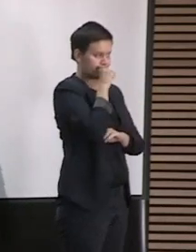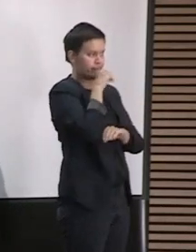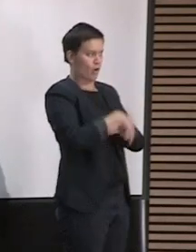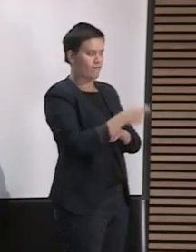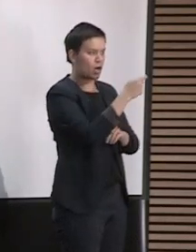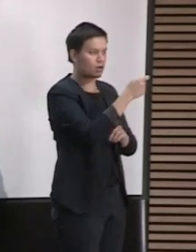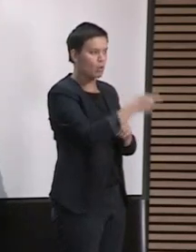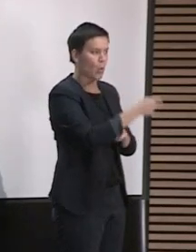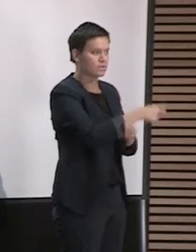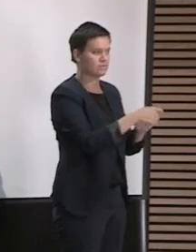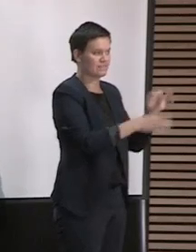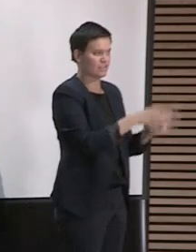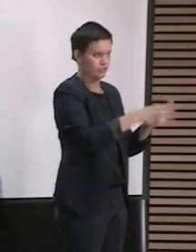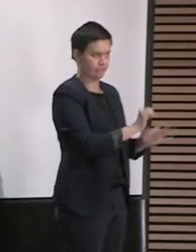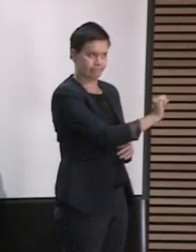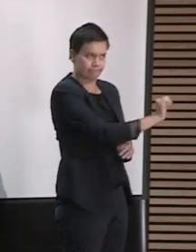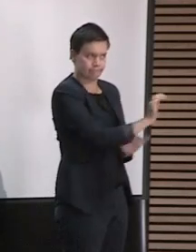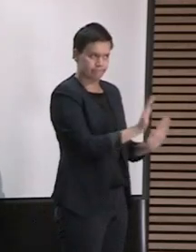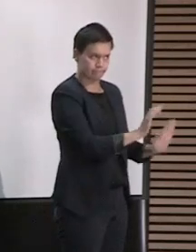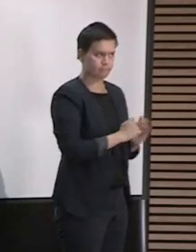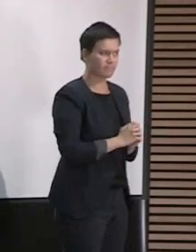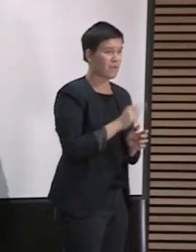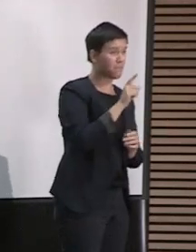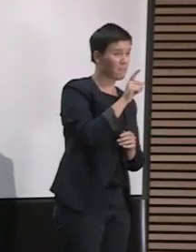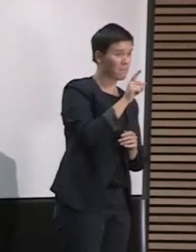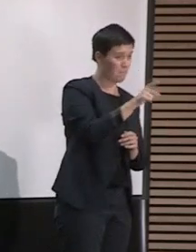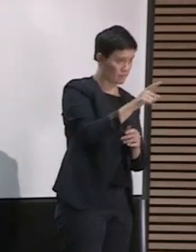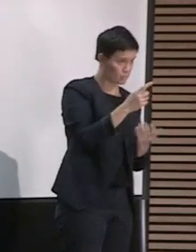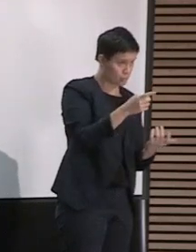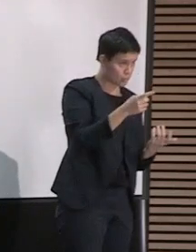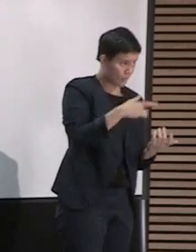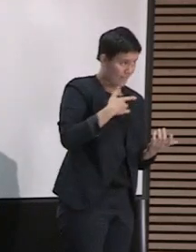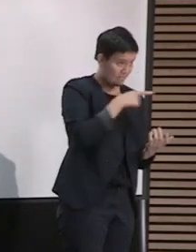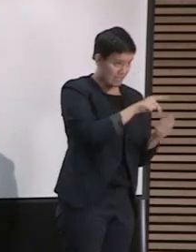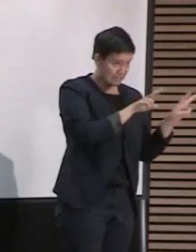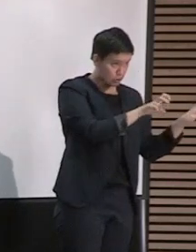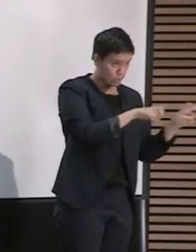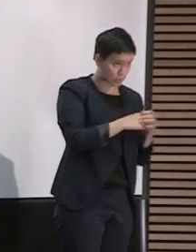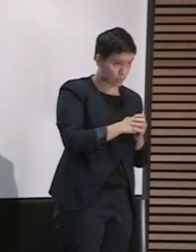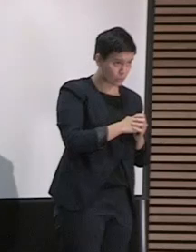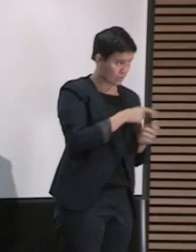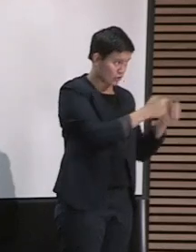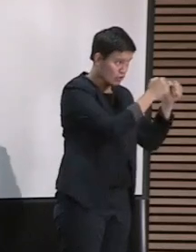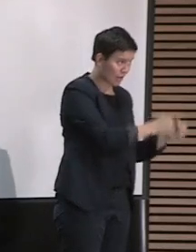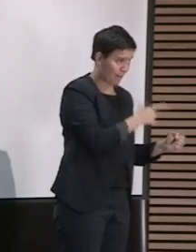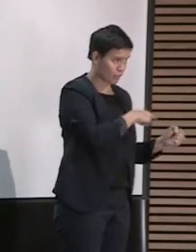engari ko ahau noa kaua i te waahi ki te korero mo nga ahuatanga rereke i runga i aua